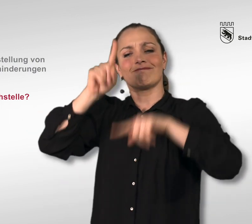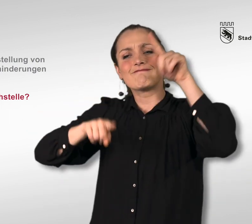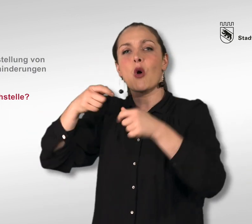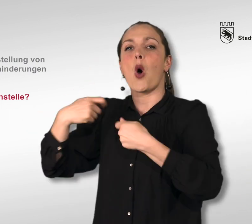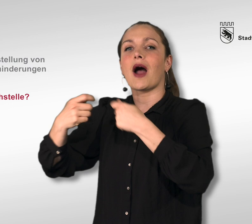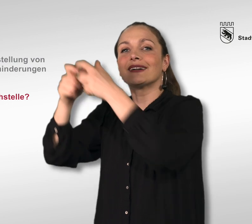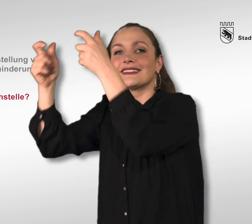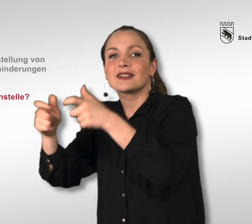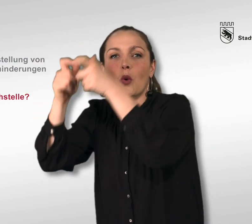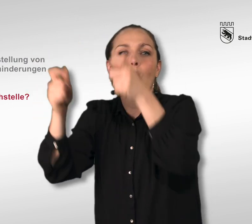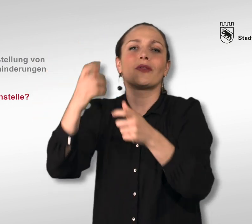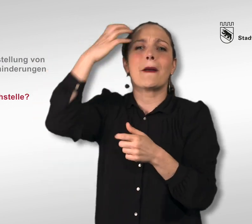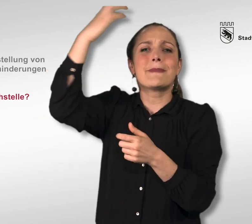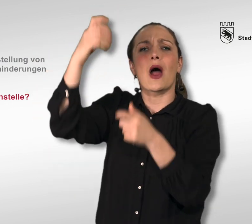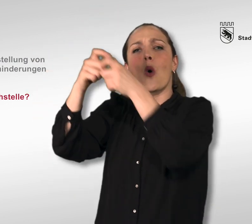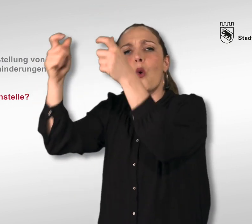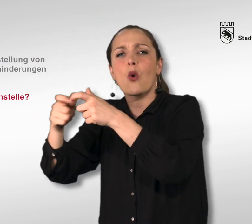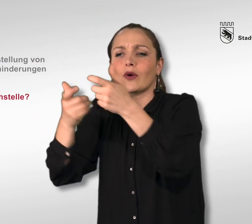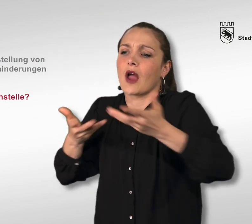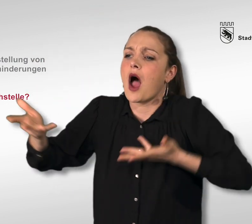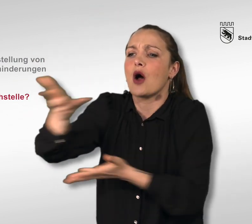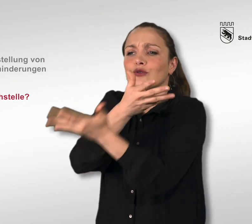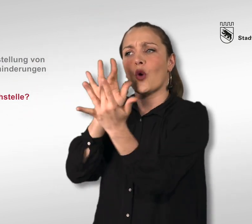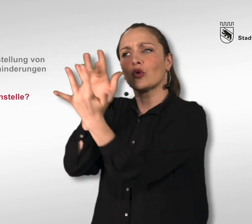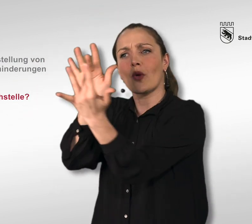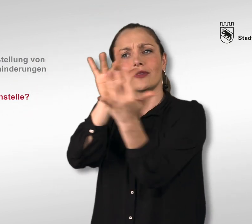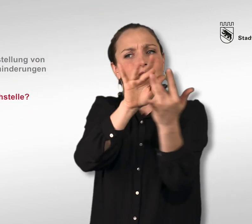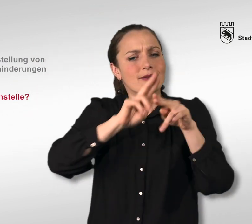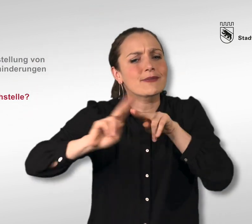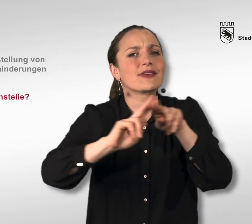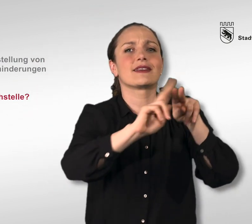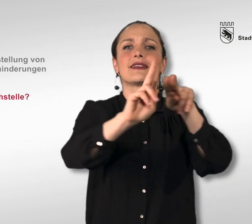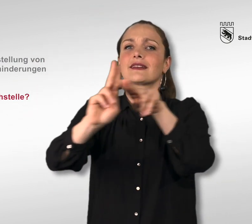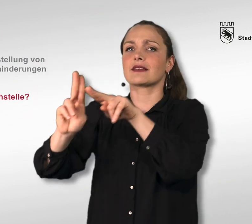indem sie den Austausch mit Organisationen und Behörden pflegt.